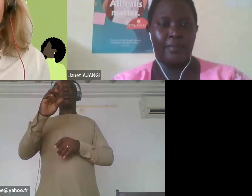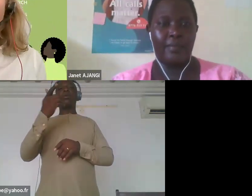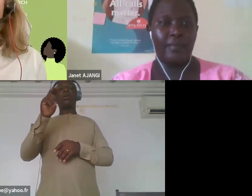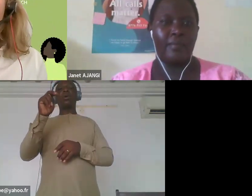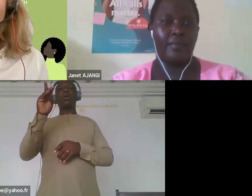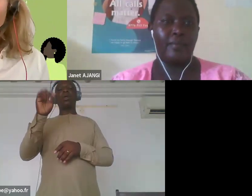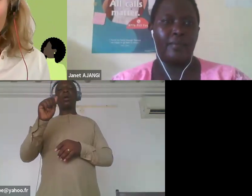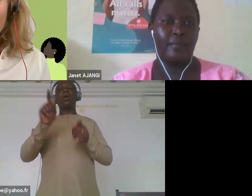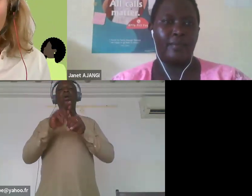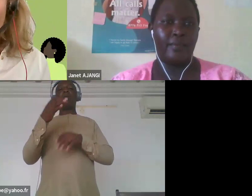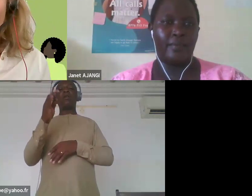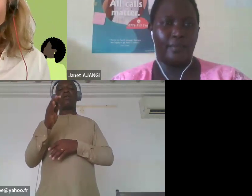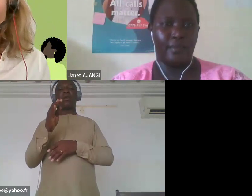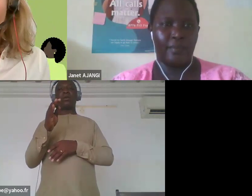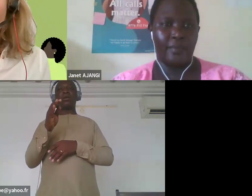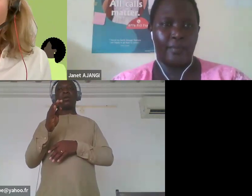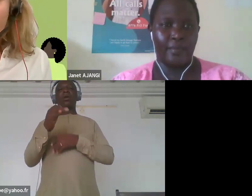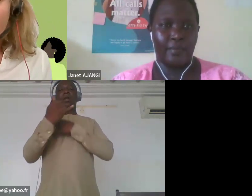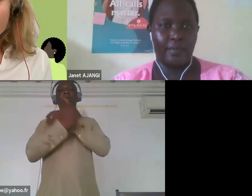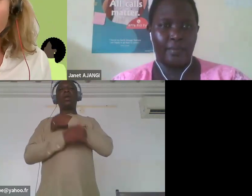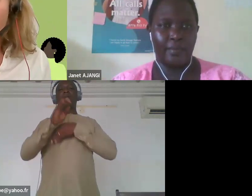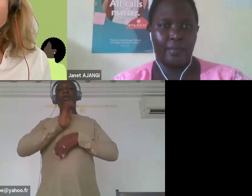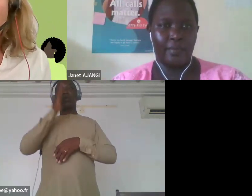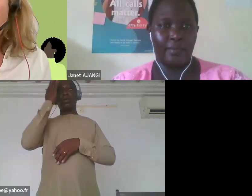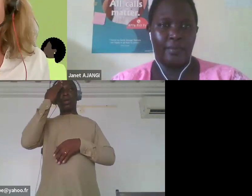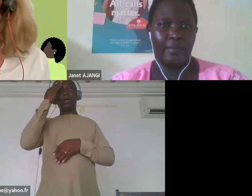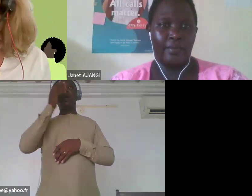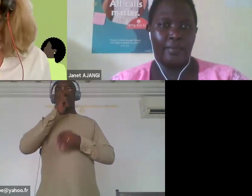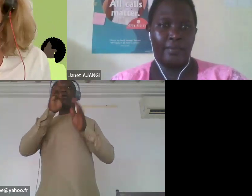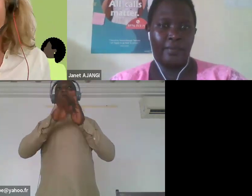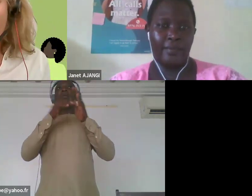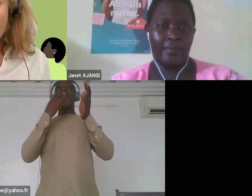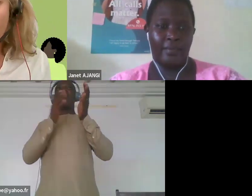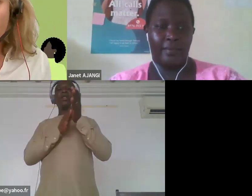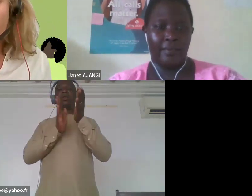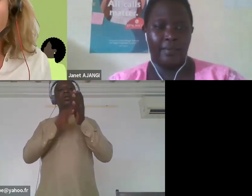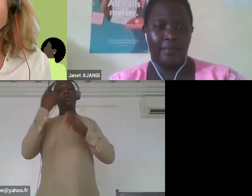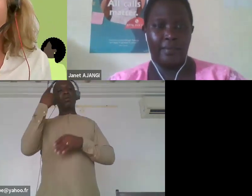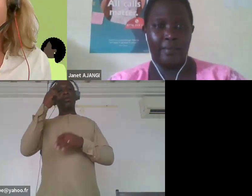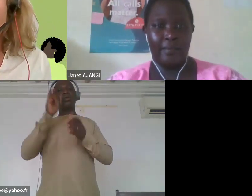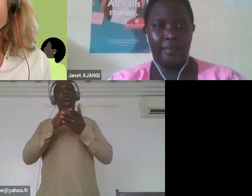France pays que je connais et vraiment félicitations pour ce projet et cette